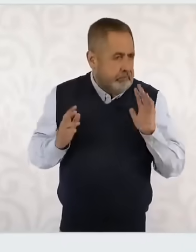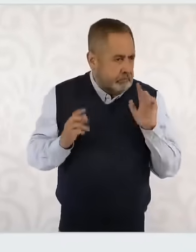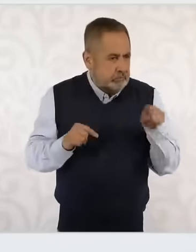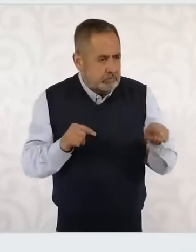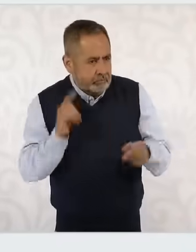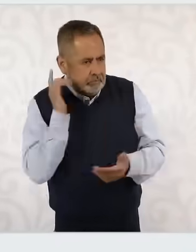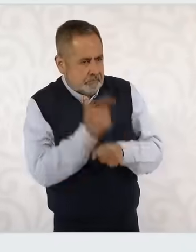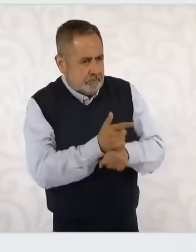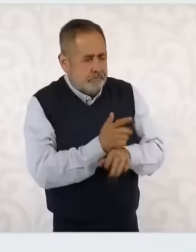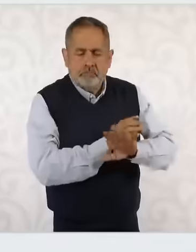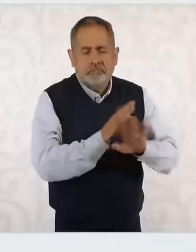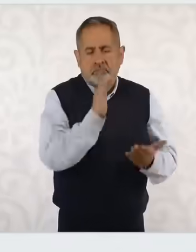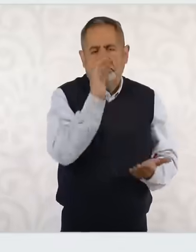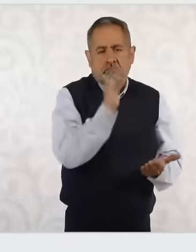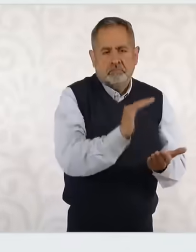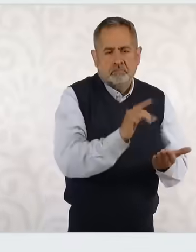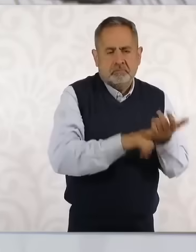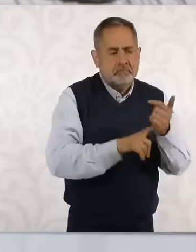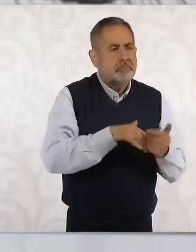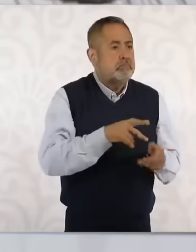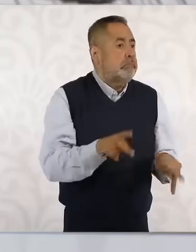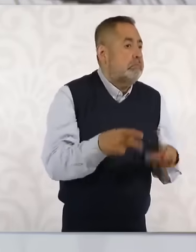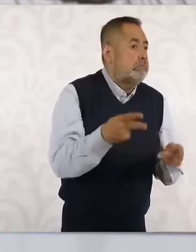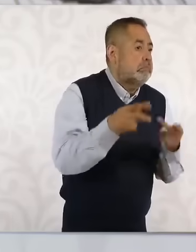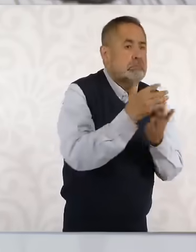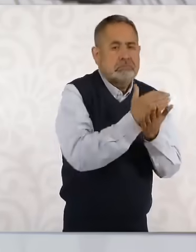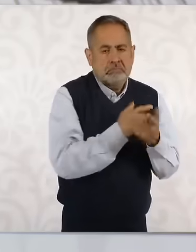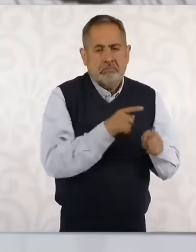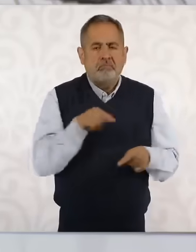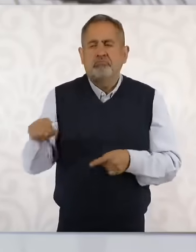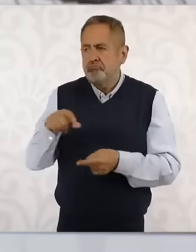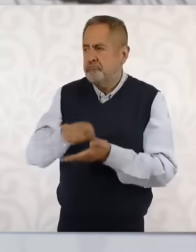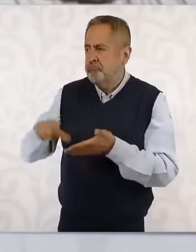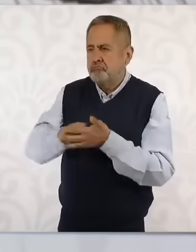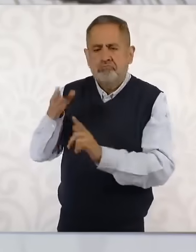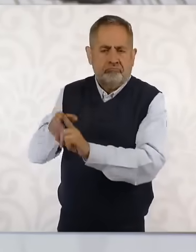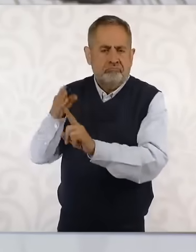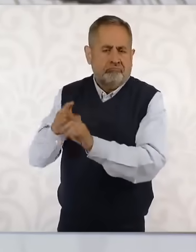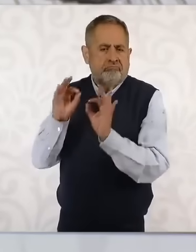manera de saber que hay menos venta de combustible ilegal, pero de todas maneras hay carpetas de